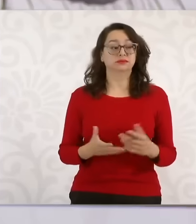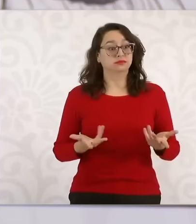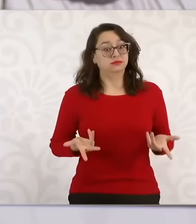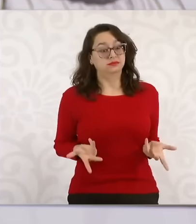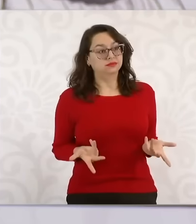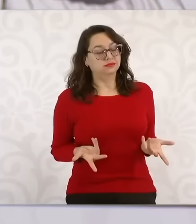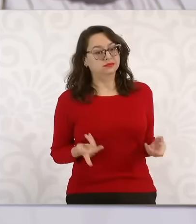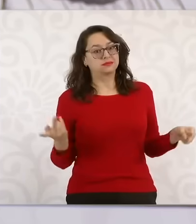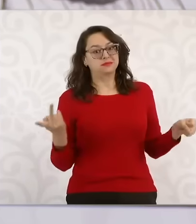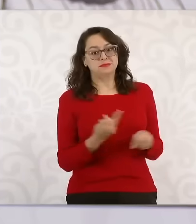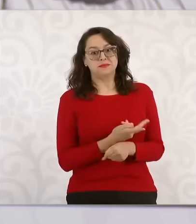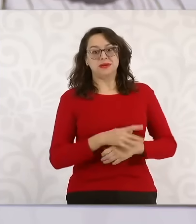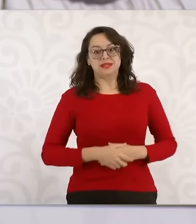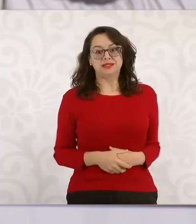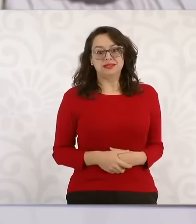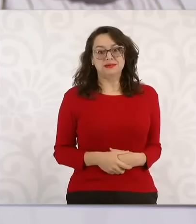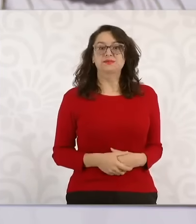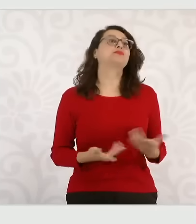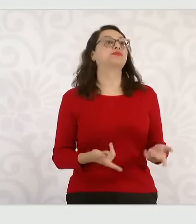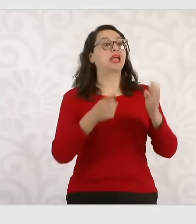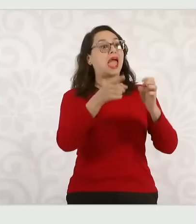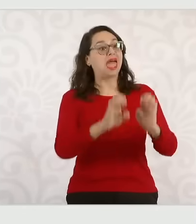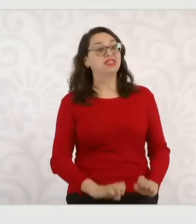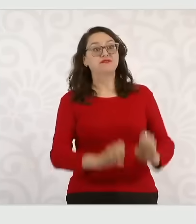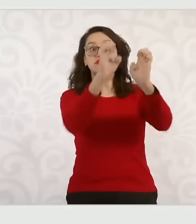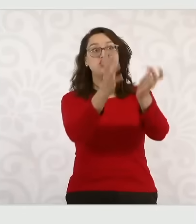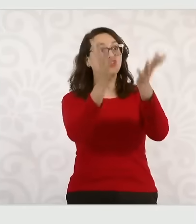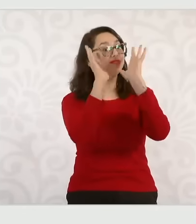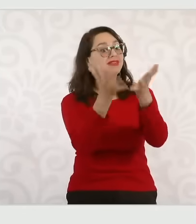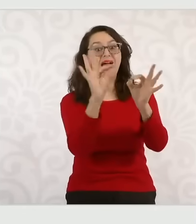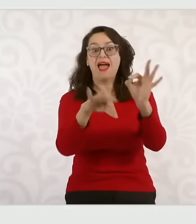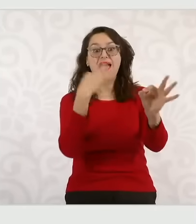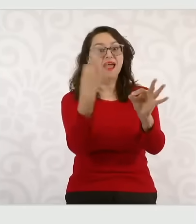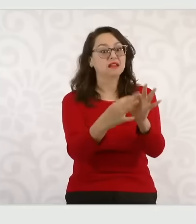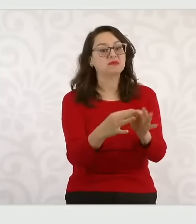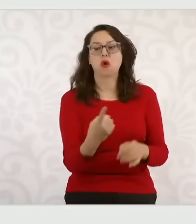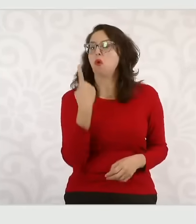pero como un edificio completo con recurso público, un grupo que no quiere la escuela,